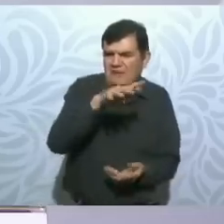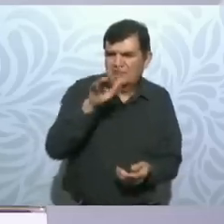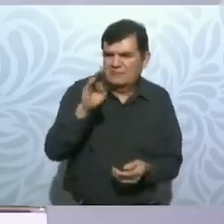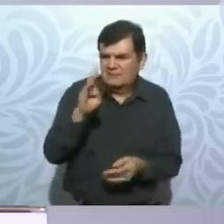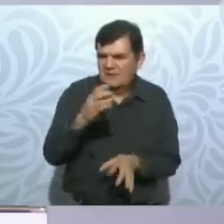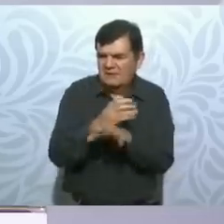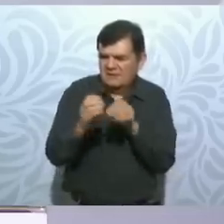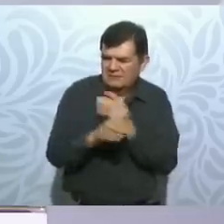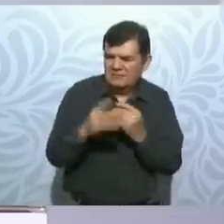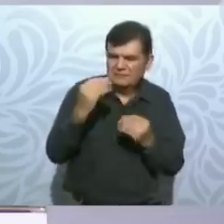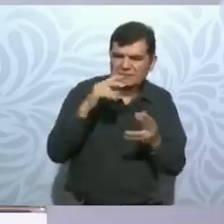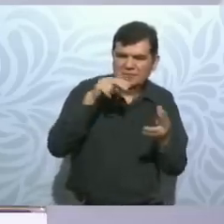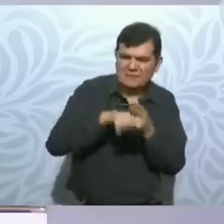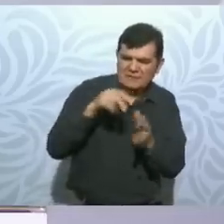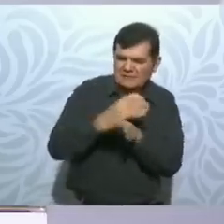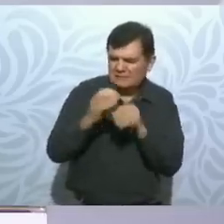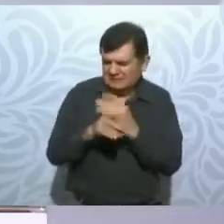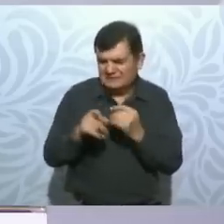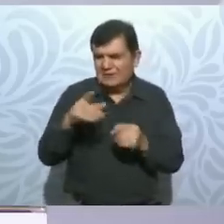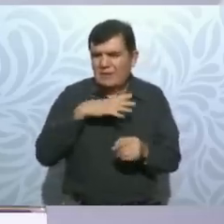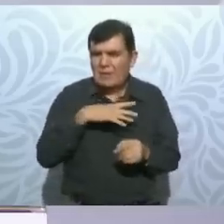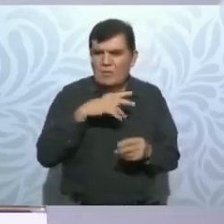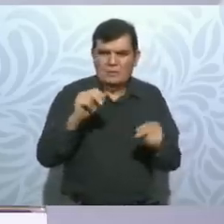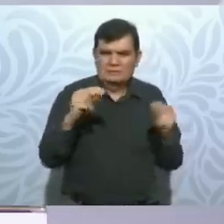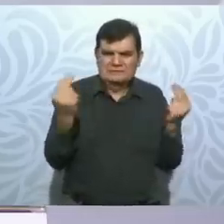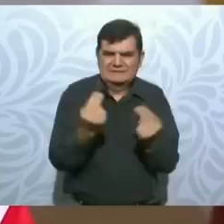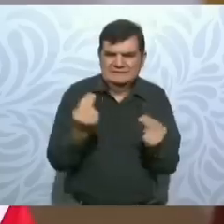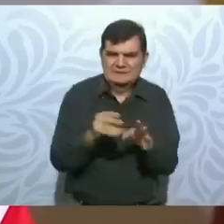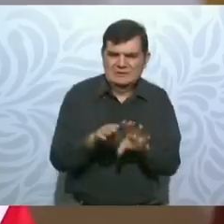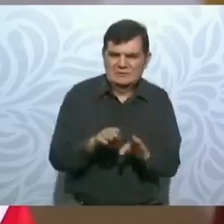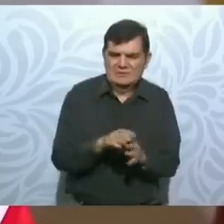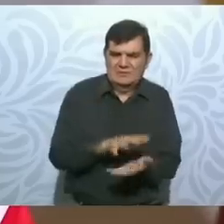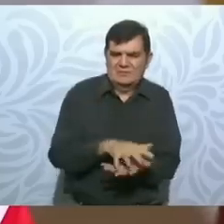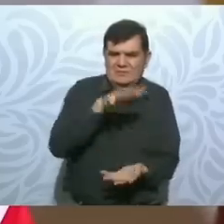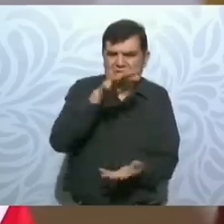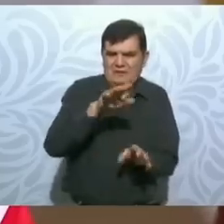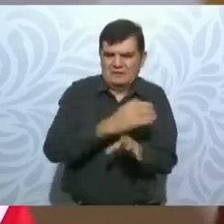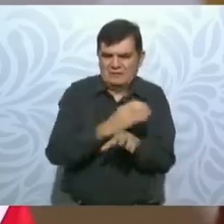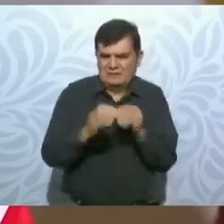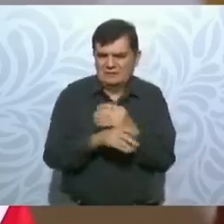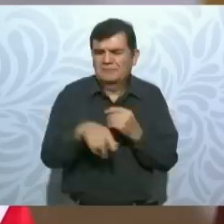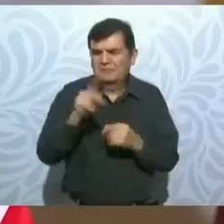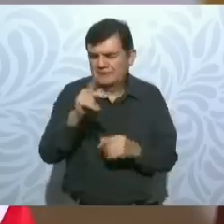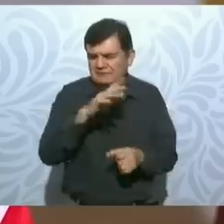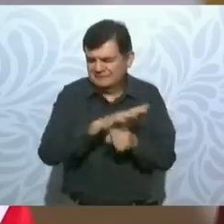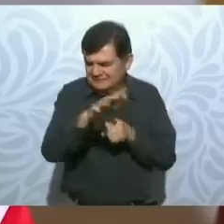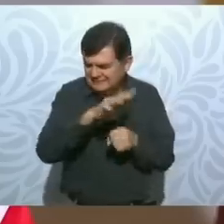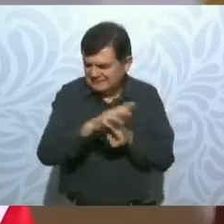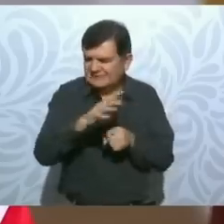delictivos o donde No necesariamente hay mayores índices delictivos Pero sabemos que hay población